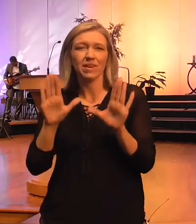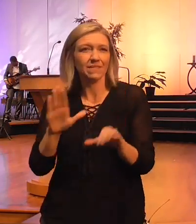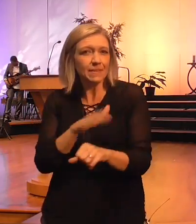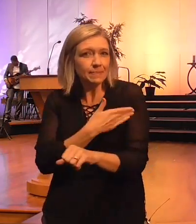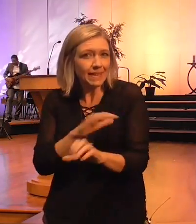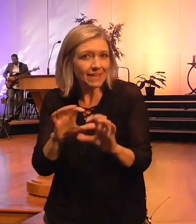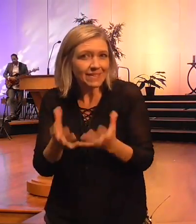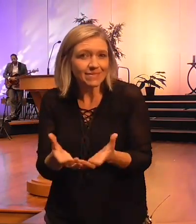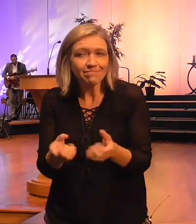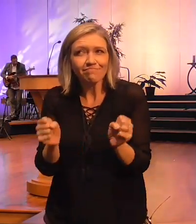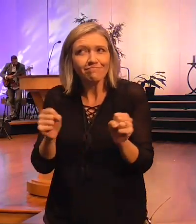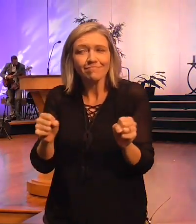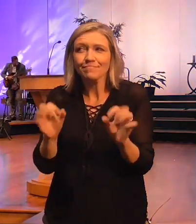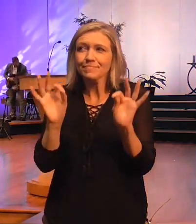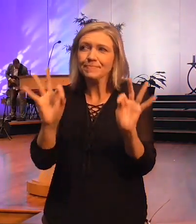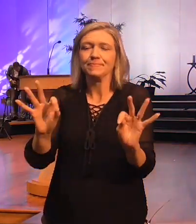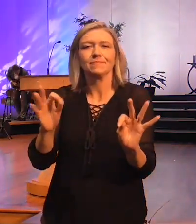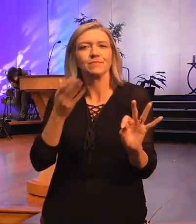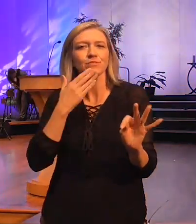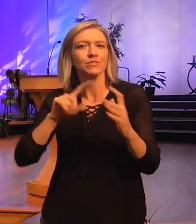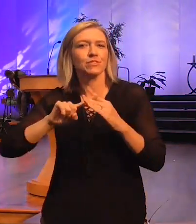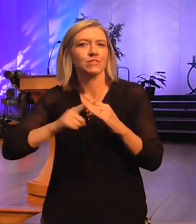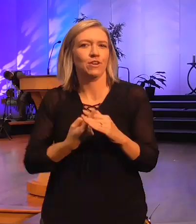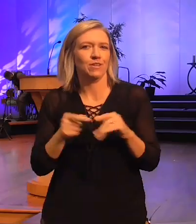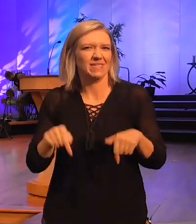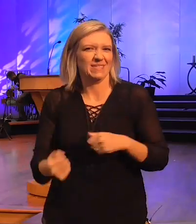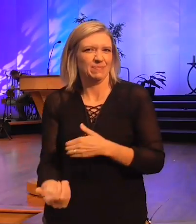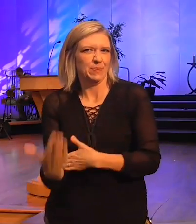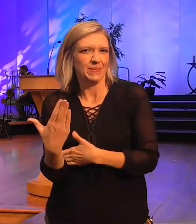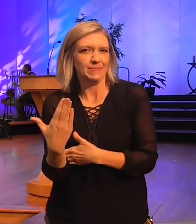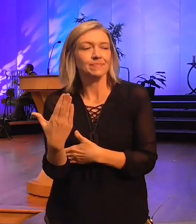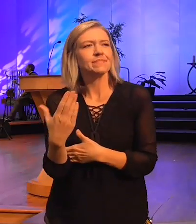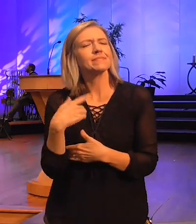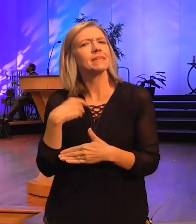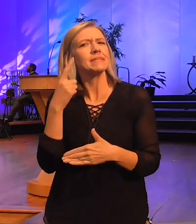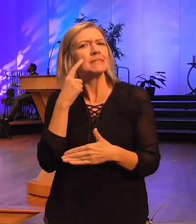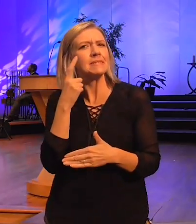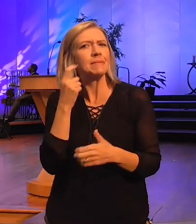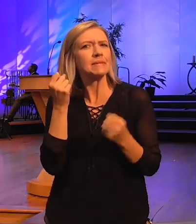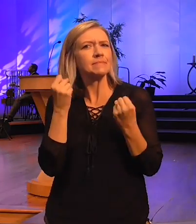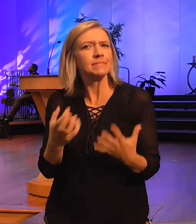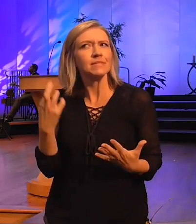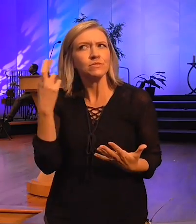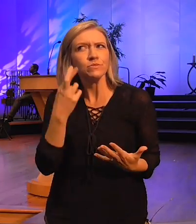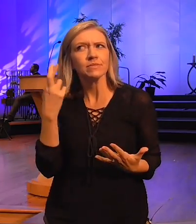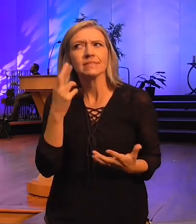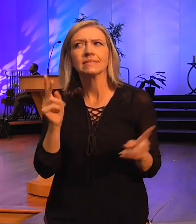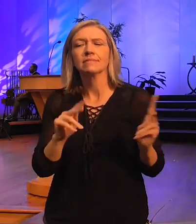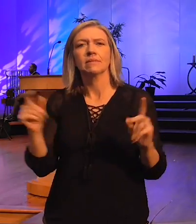comienzo para una gran mañana. Sospecho que hay muchas razones por las que la gente viene a esta hermosa comunidad